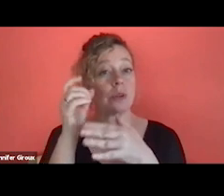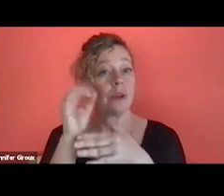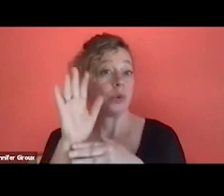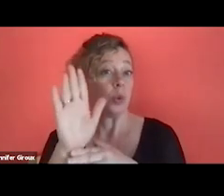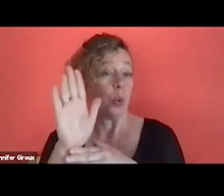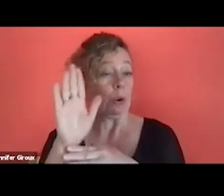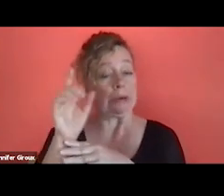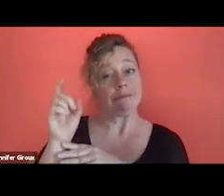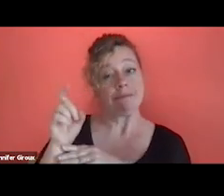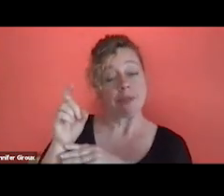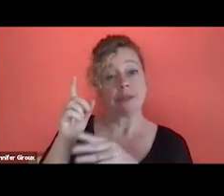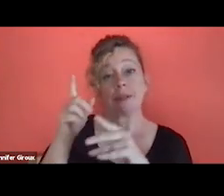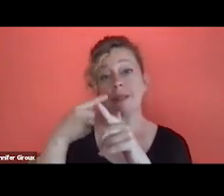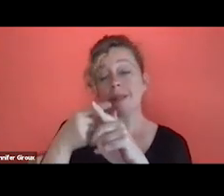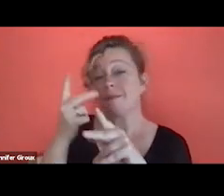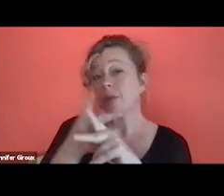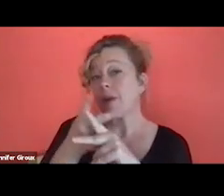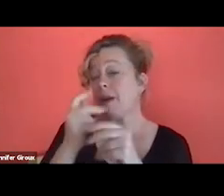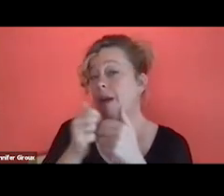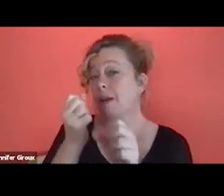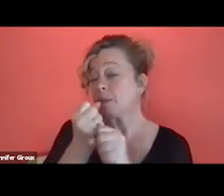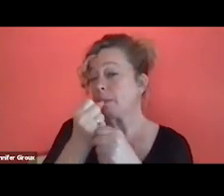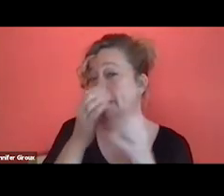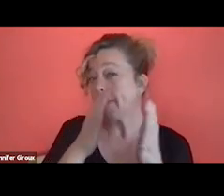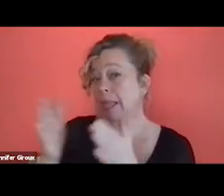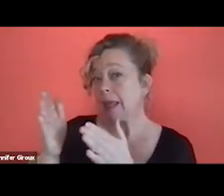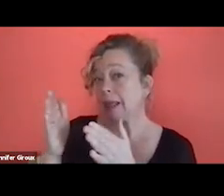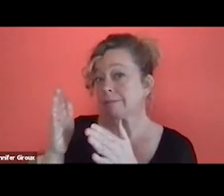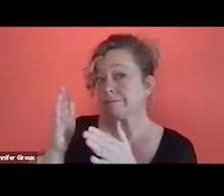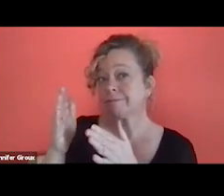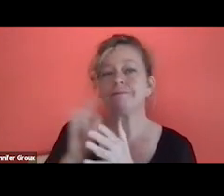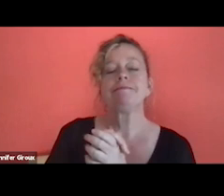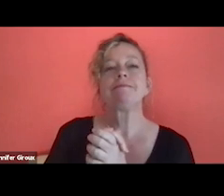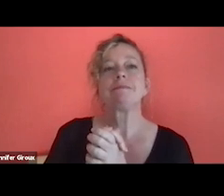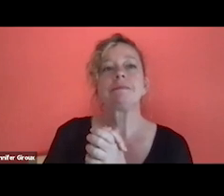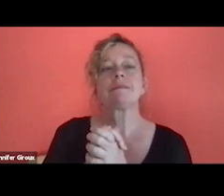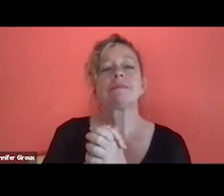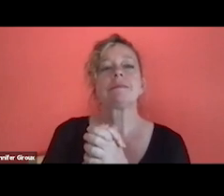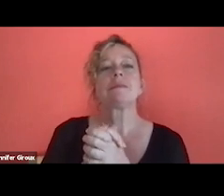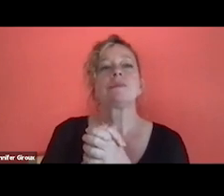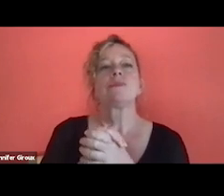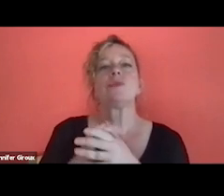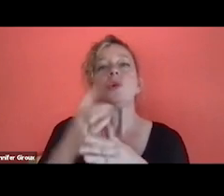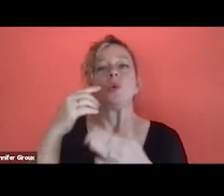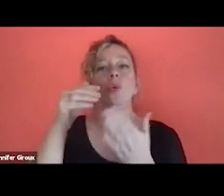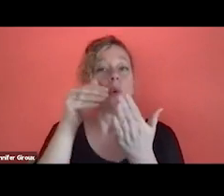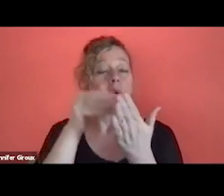y luego descubrir cómo crear un plan para ello. Siguiente diapositiva. Así que a menudo trabajamos con nuestros clientes.